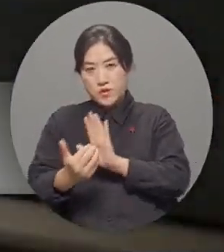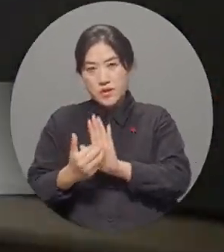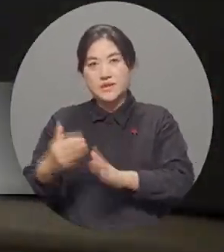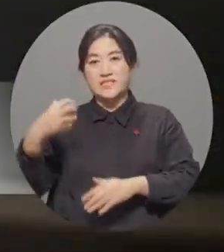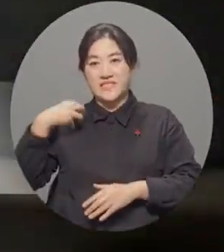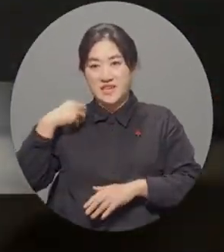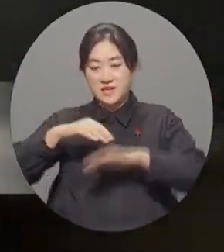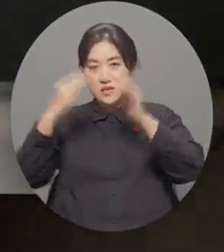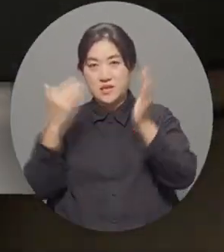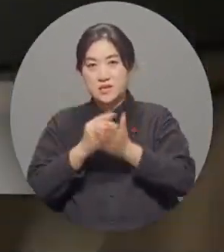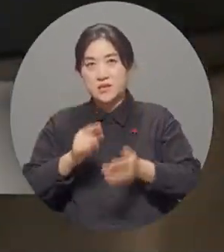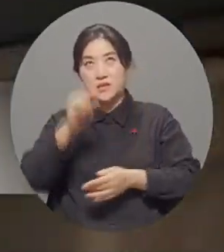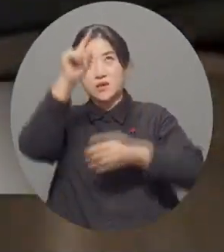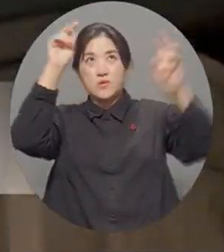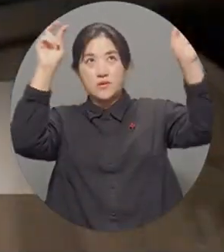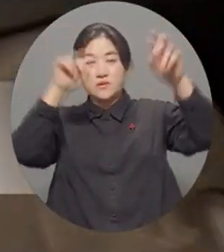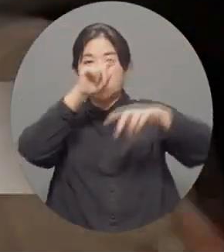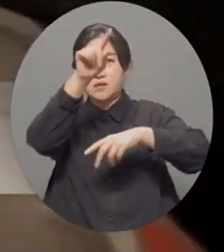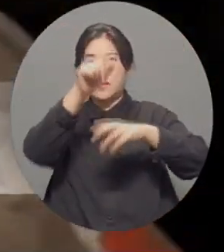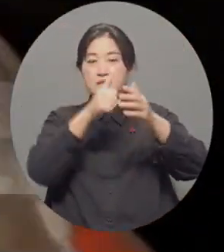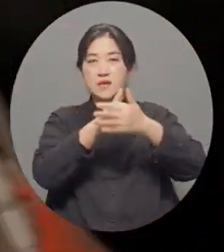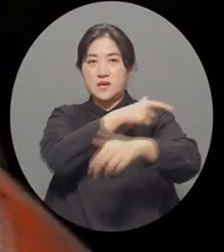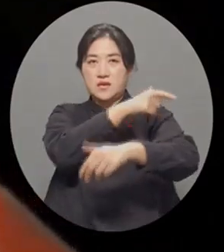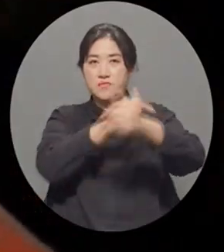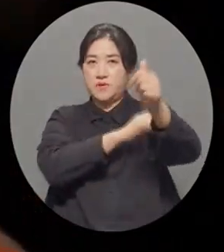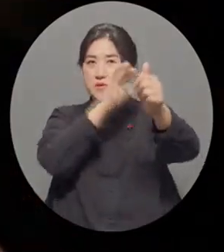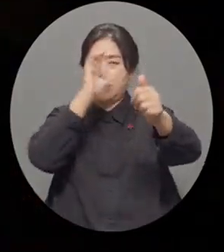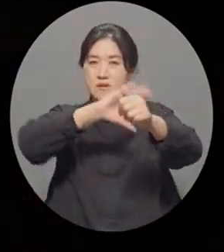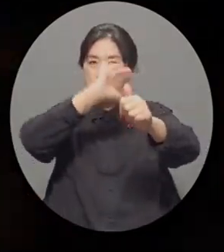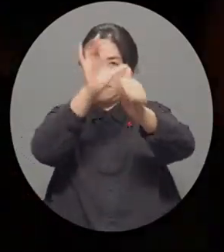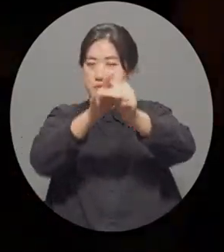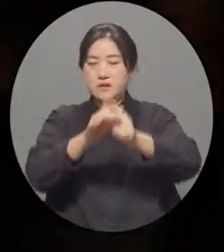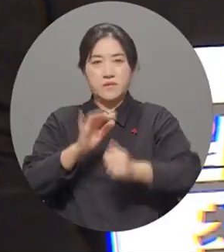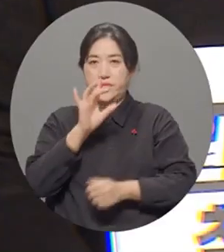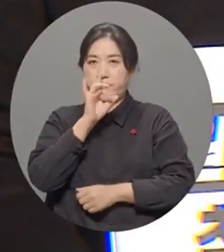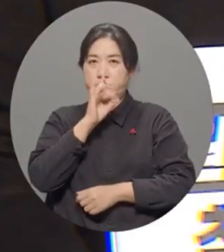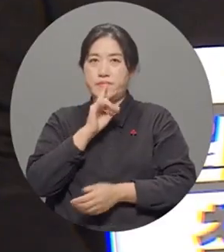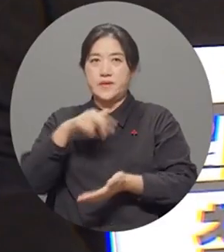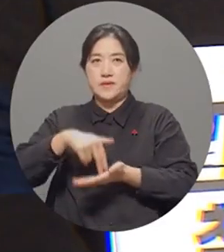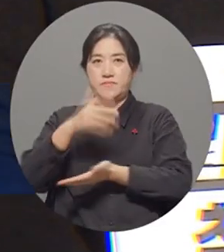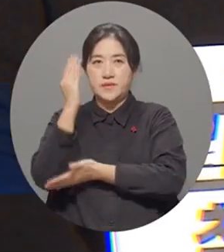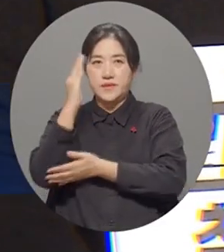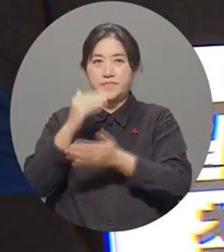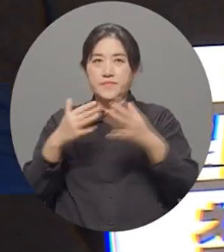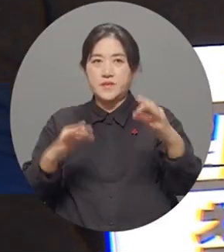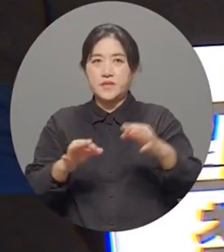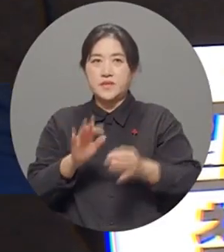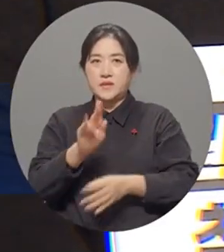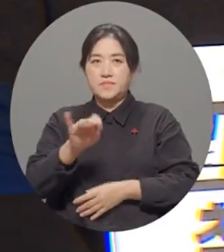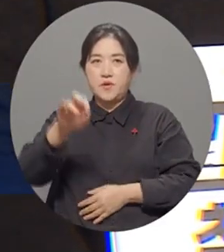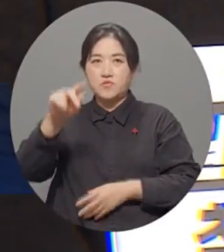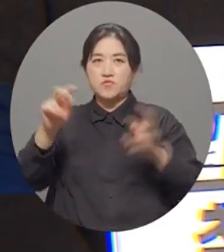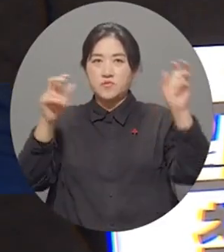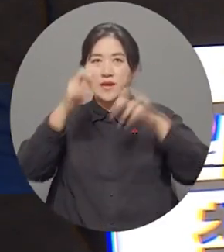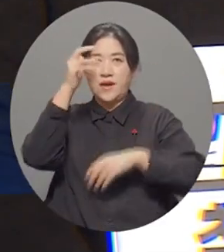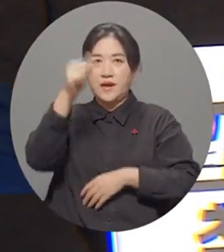현장에 안전 점검과 예방조치 책임까지 원청업체 대표와 고위 임원에게 묻기는